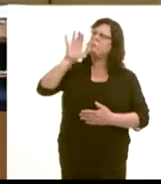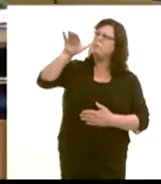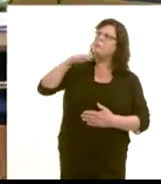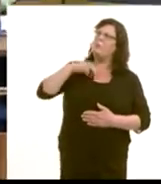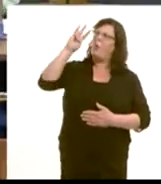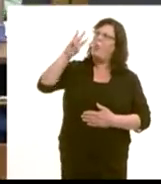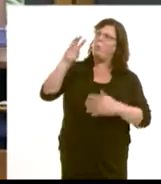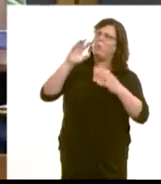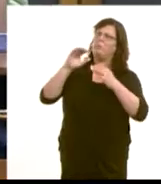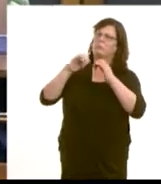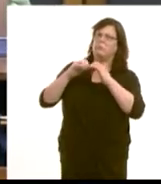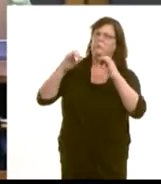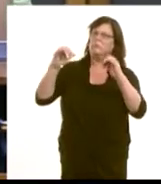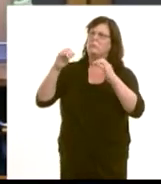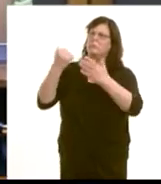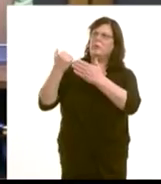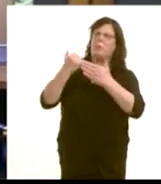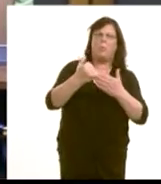OAQ(5)0088(FM) Carwyn Jones: Mae Llywodraeth Cymru yn gweithio